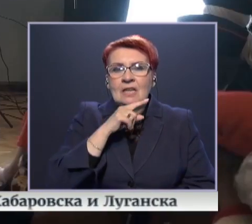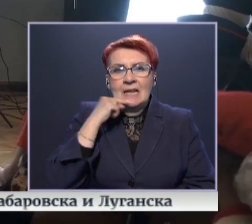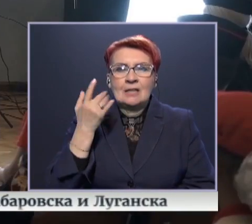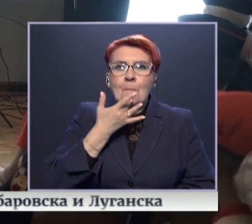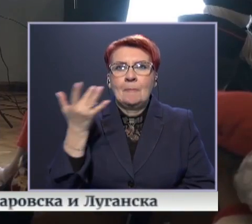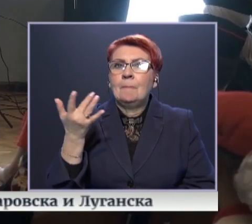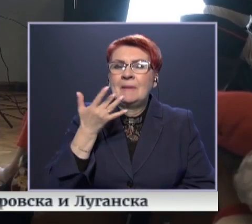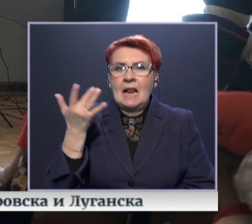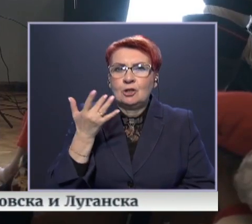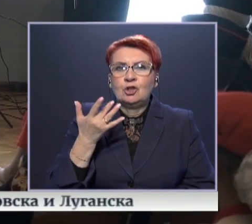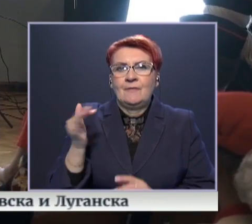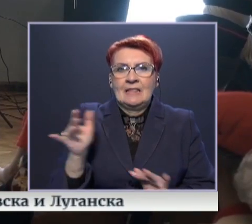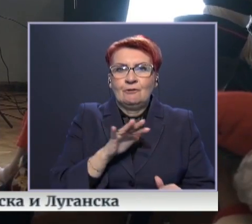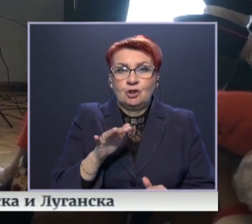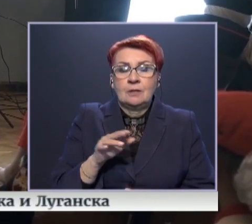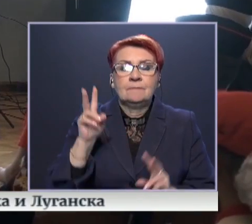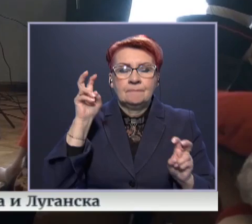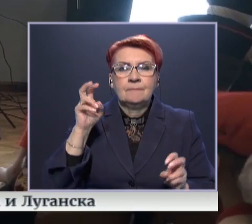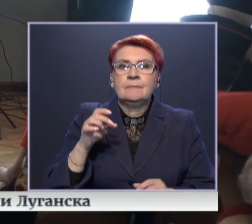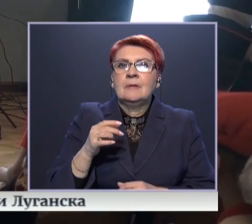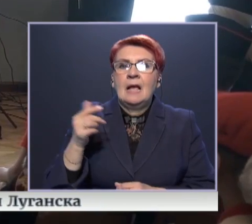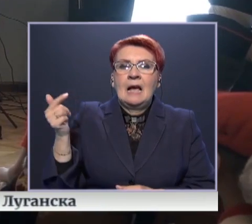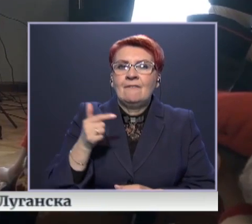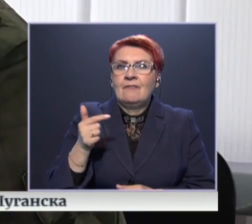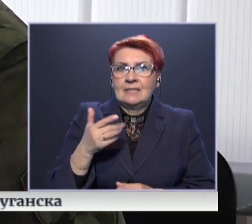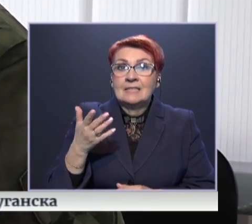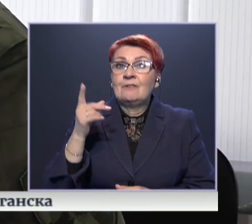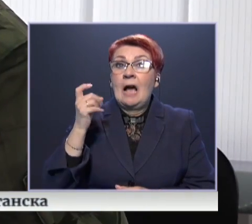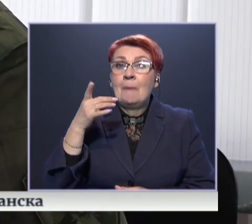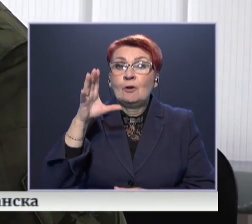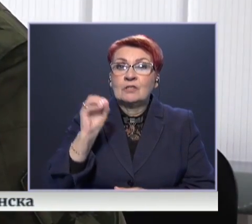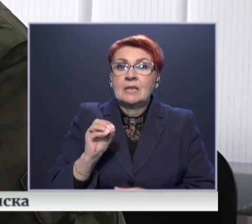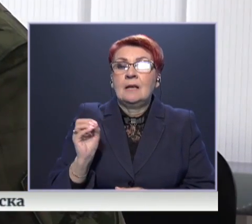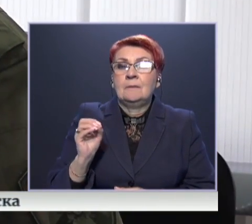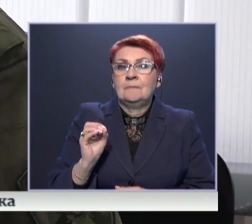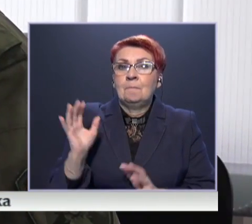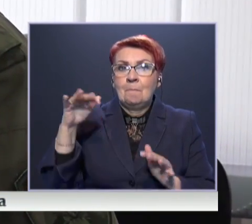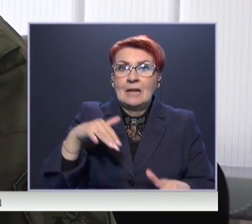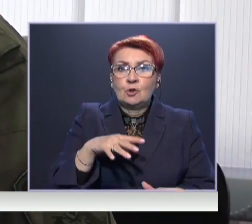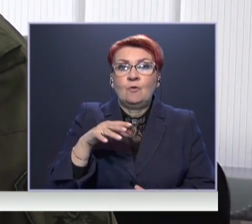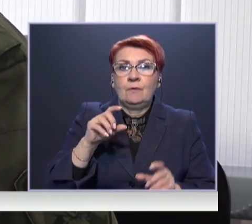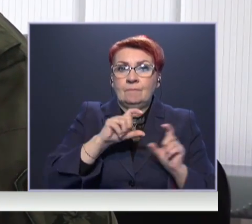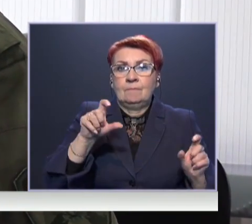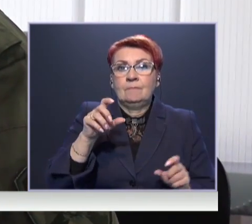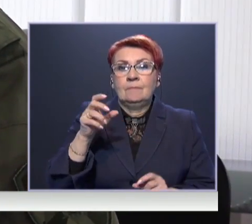движения Гвардейская смена Владислав финагин из Хабаровского военно-морского лицея рассказал что он на его друзья дали